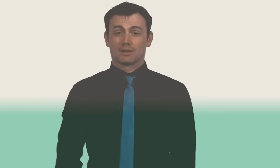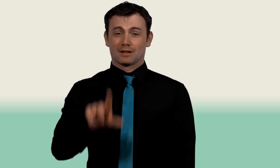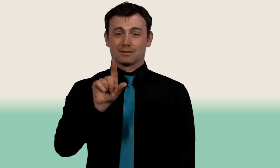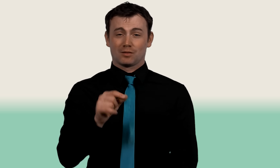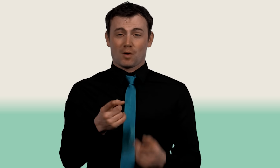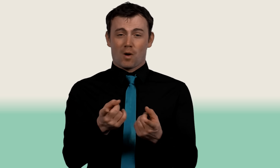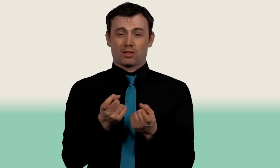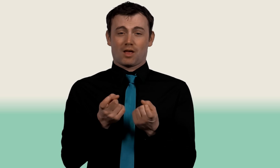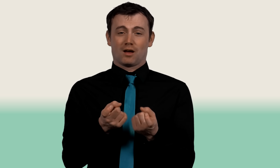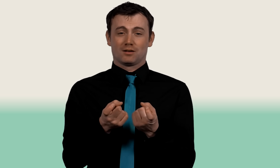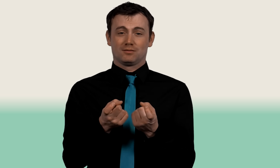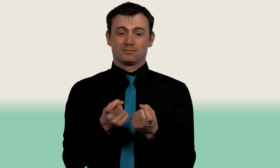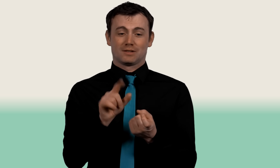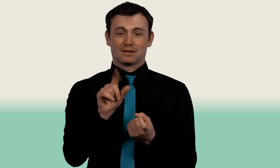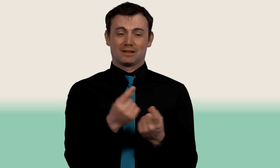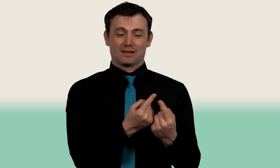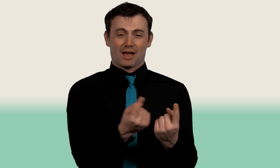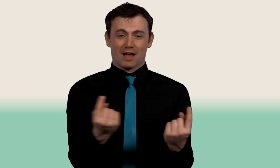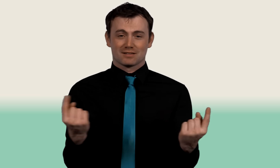Tien uitdagingen...Tien kaarsen...